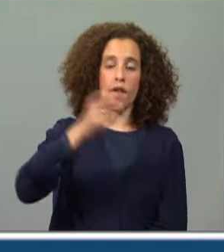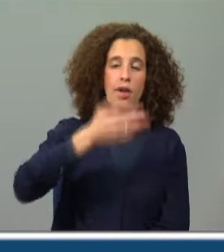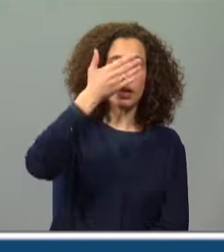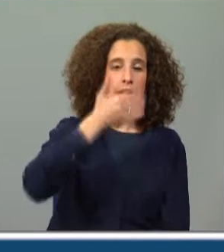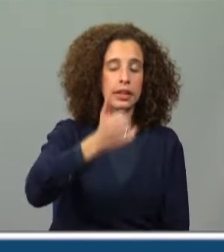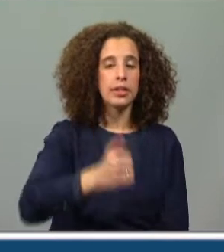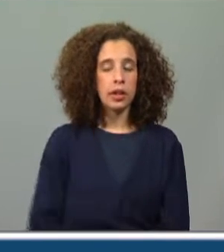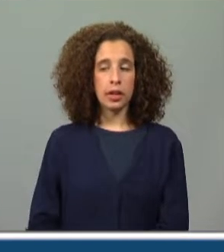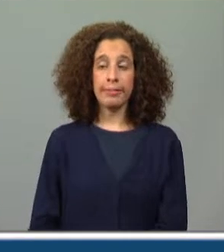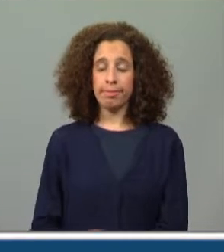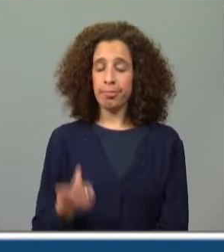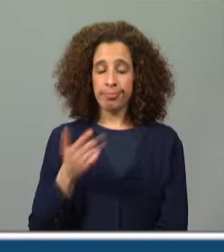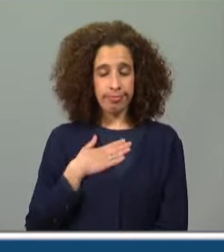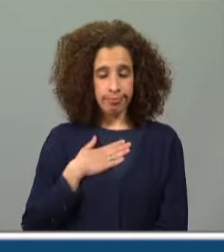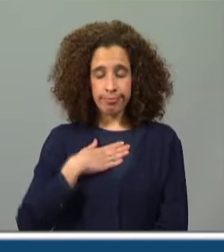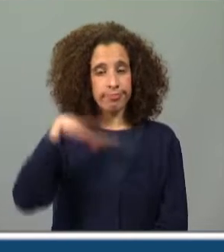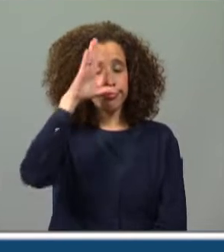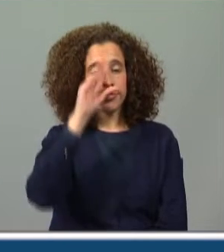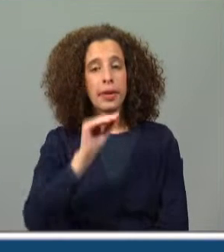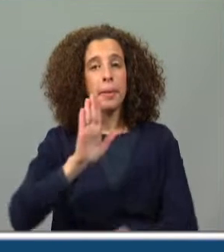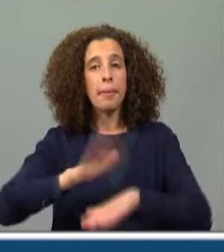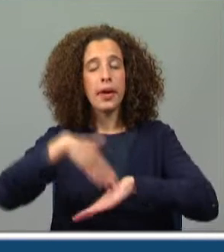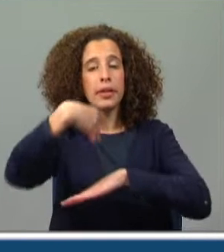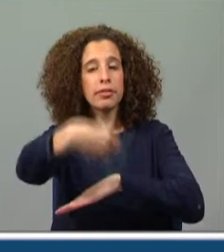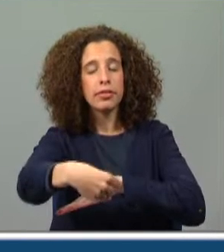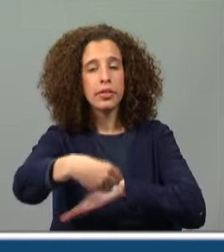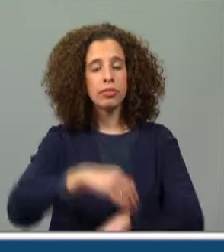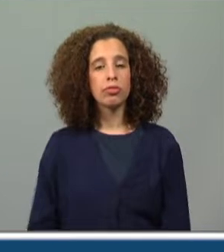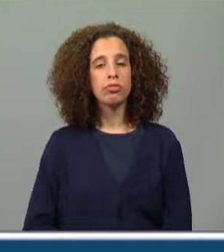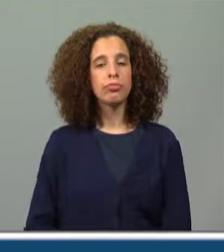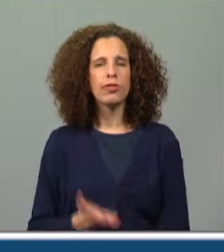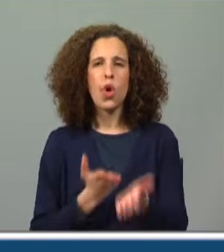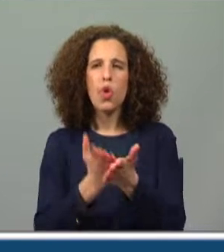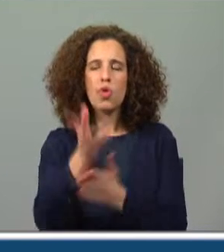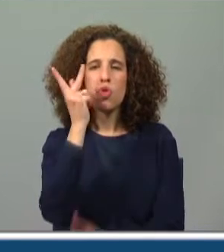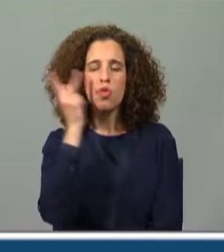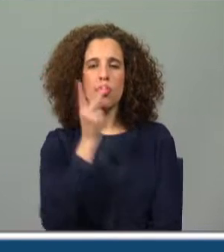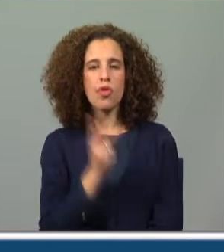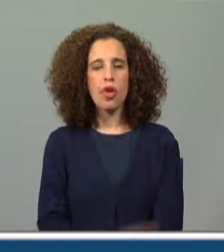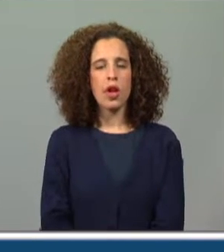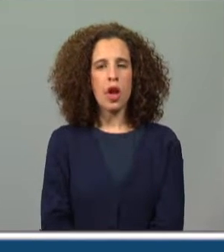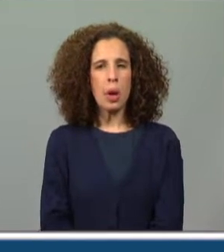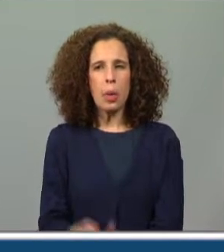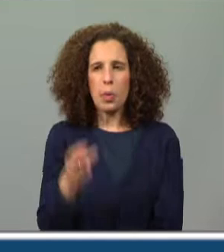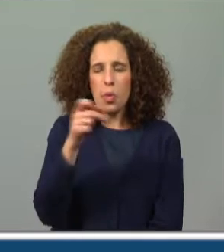mal sabia eu como mais tarde no decorrer da Vida O Drama do dia seguinte com ela 我幾乎不知道在課程的後期生活的第二天與她的戲劇